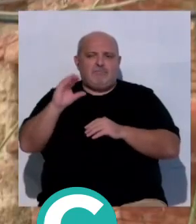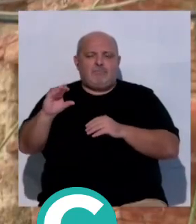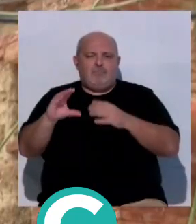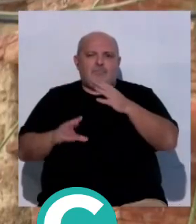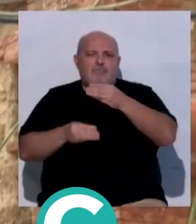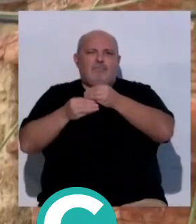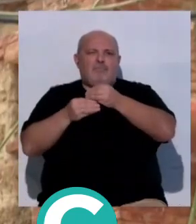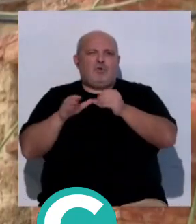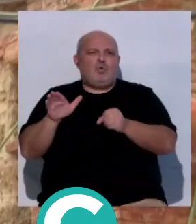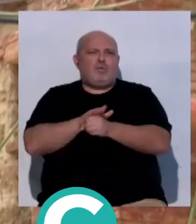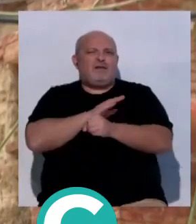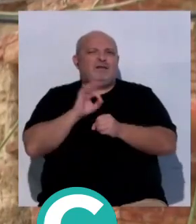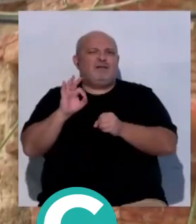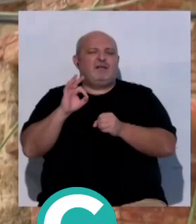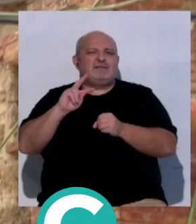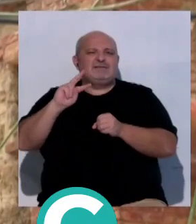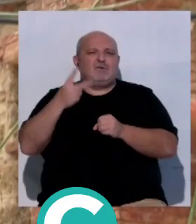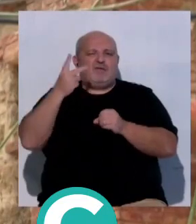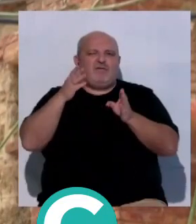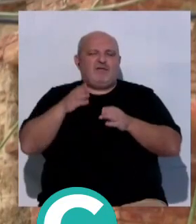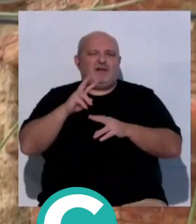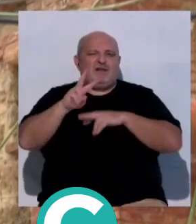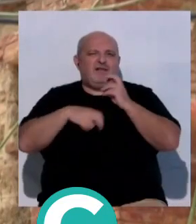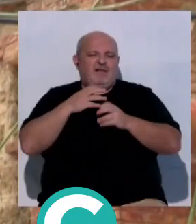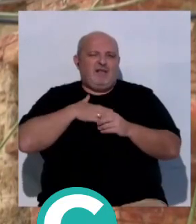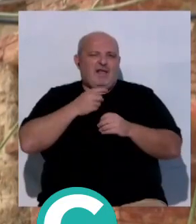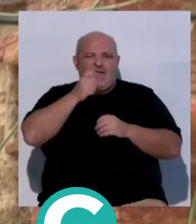para cubrir la financiación de la segunda fase de la rehabilitación de los antiguos depósitos